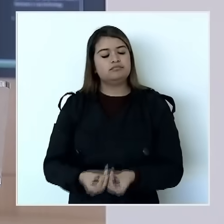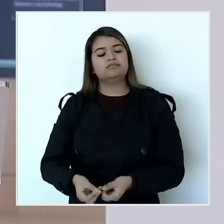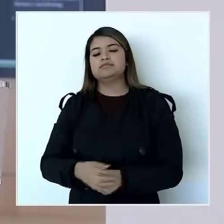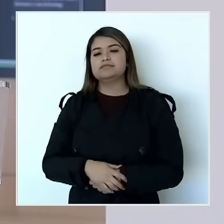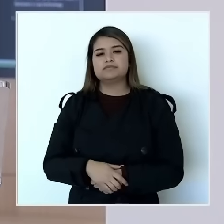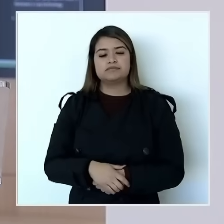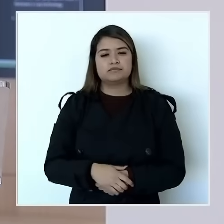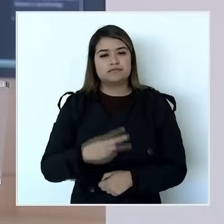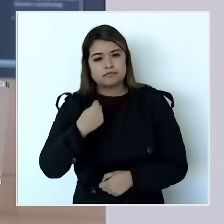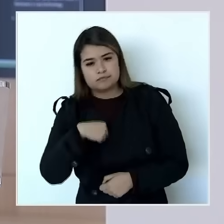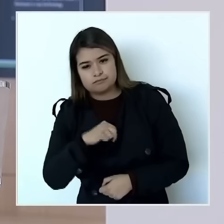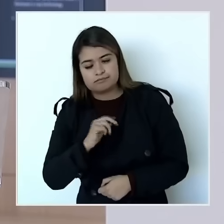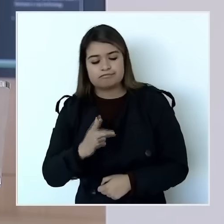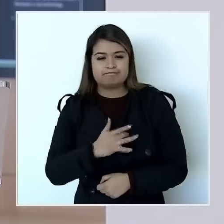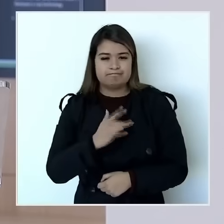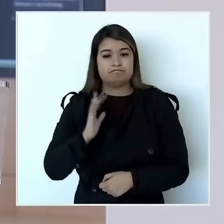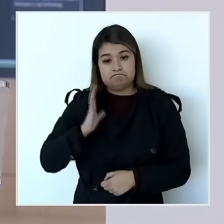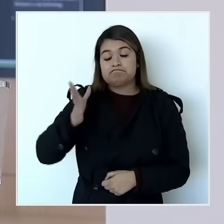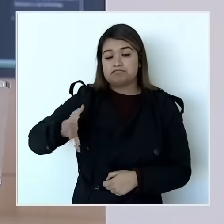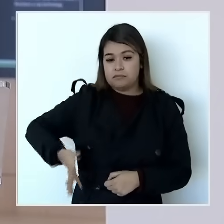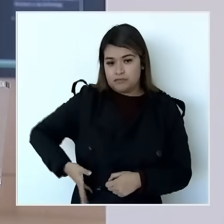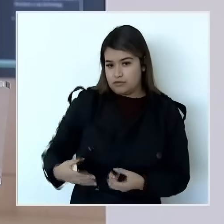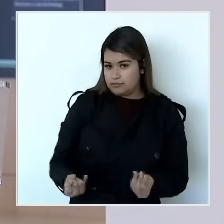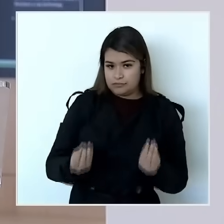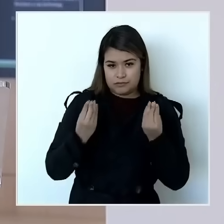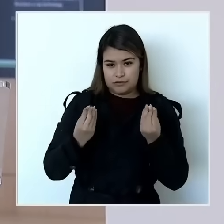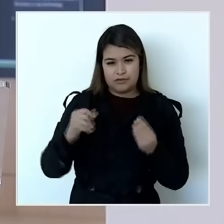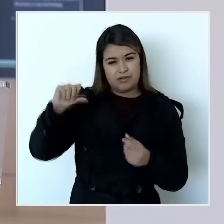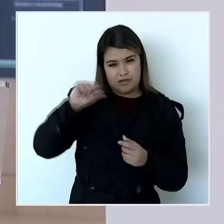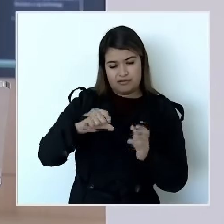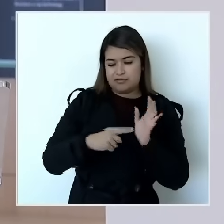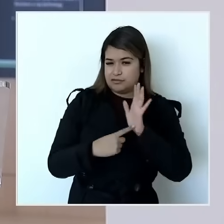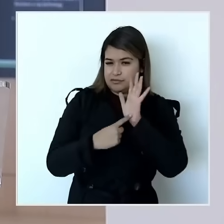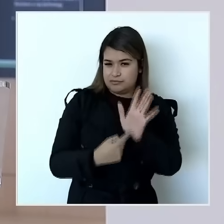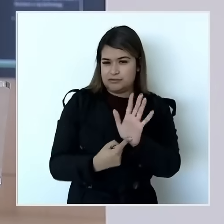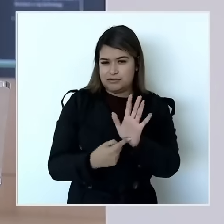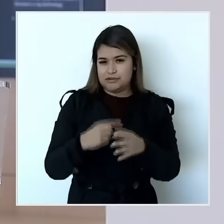nos llena de orgullo los resultados obtenidos hasta hoy, porque bajo el liderazgo de la